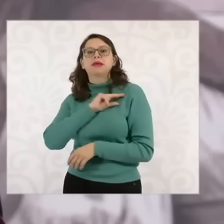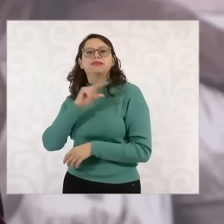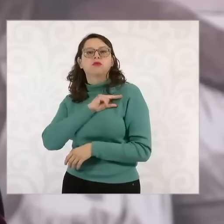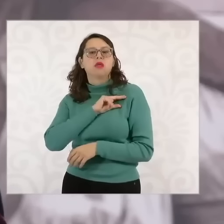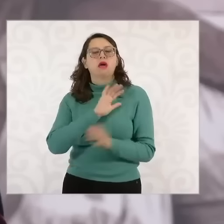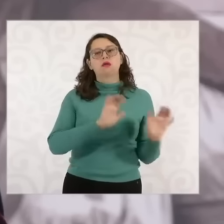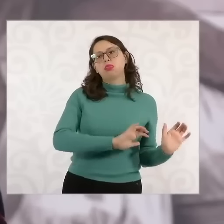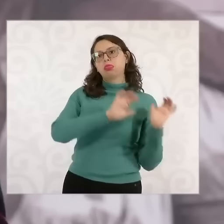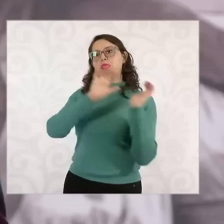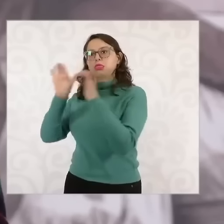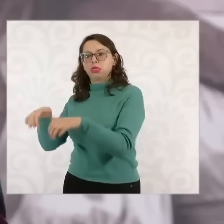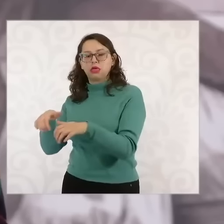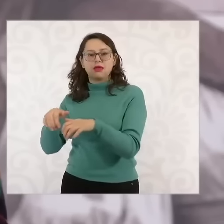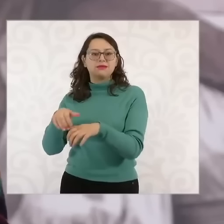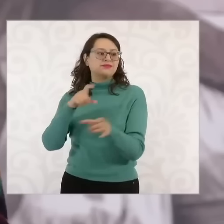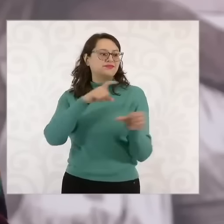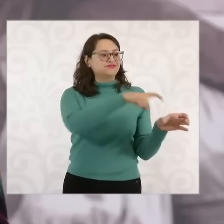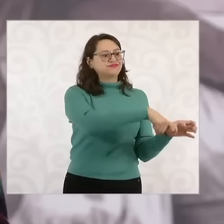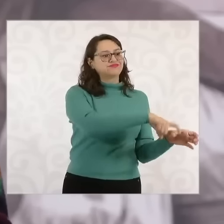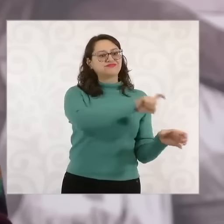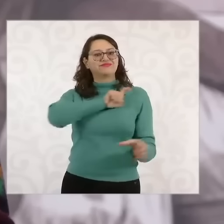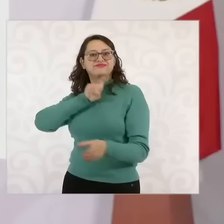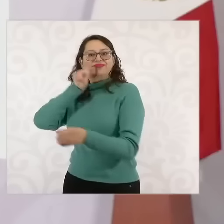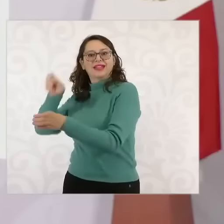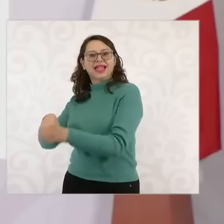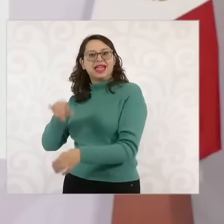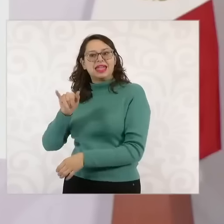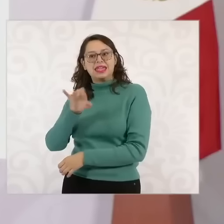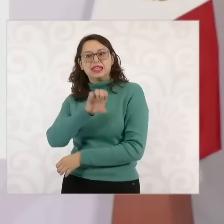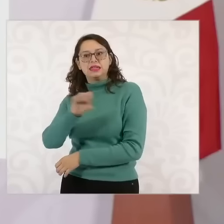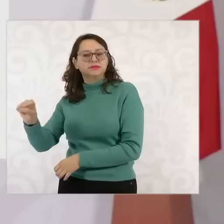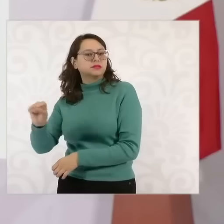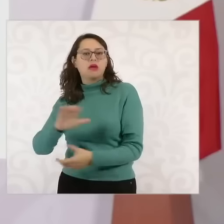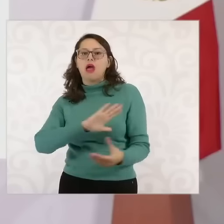esa información con mis cambios de derecho aencia y también cuando me cambie de domicilio para saber